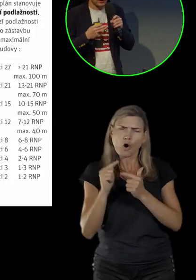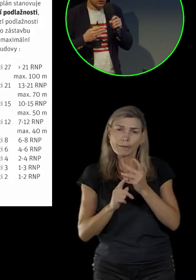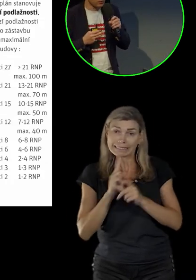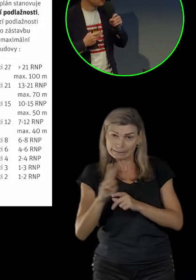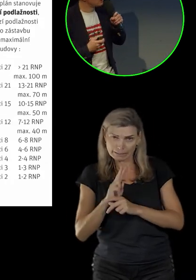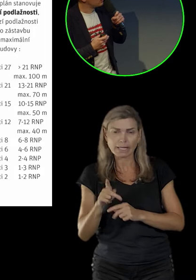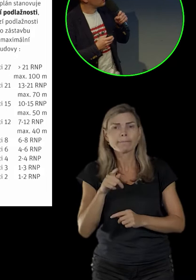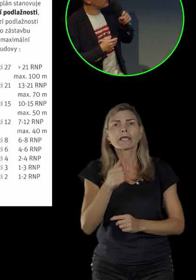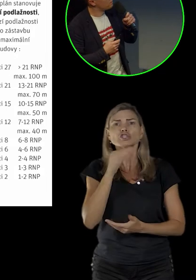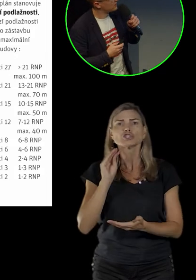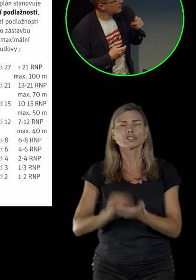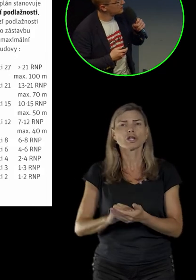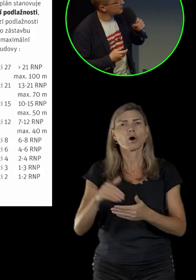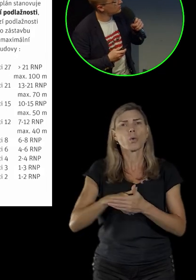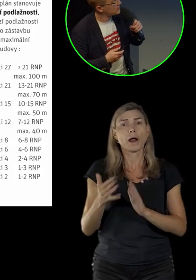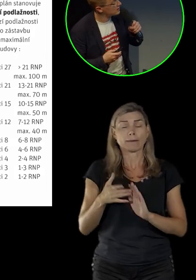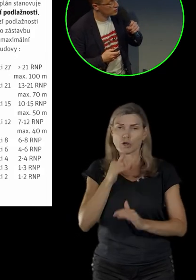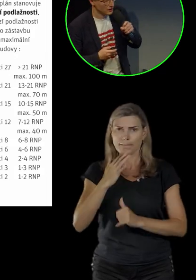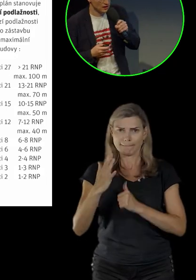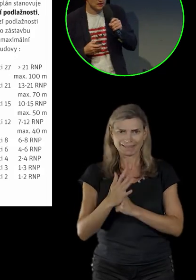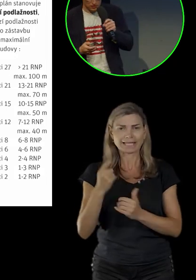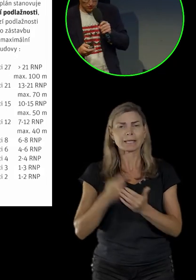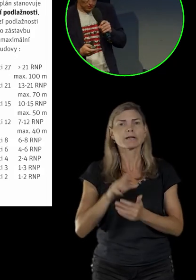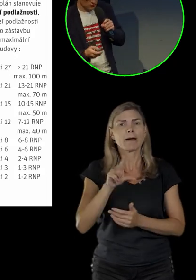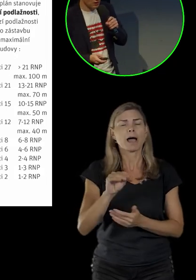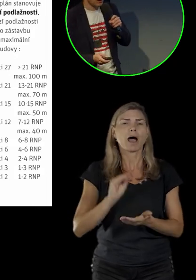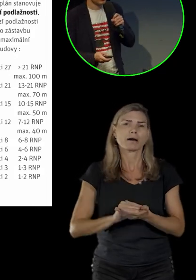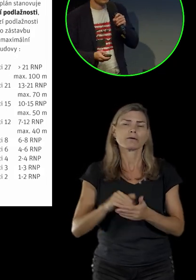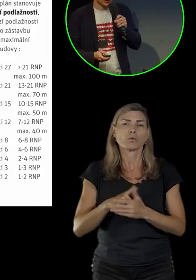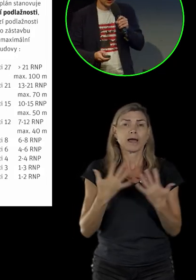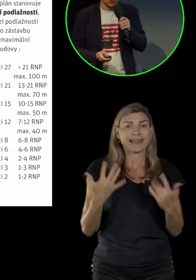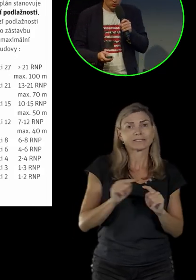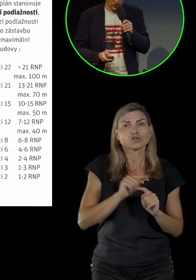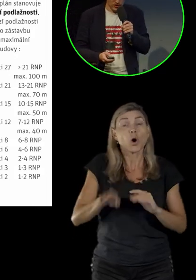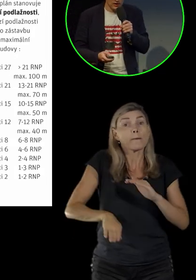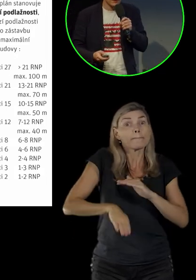znamená rozmezí. Takže když je tam patnáctka, tak je to 10 až 15. A musím přihlížet k okolí.